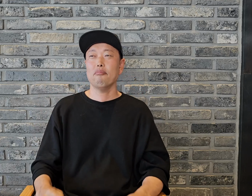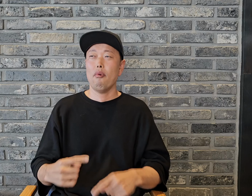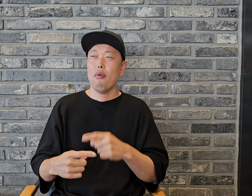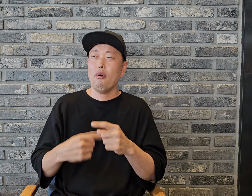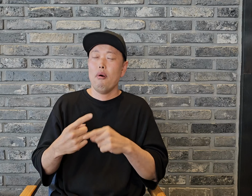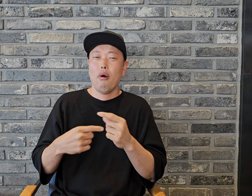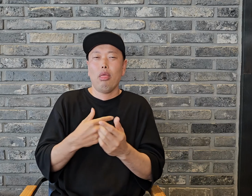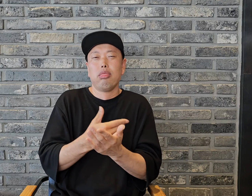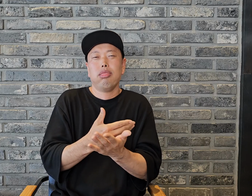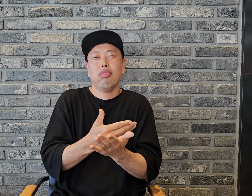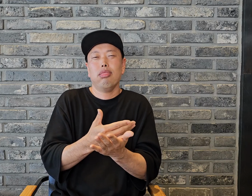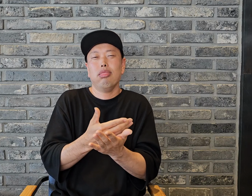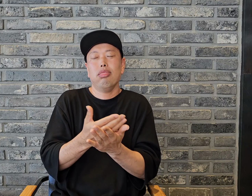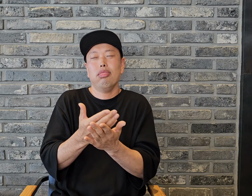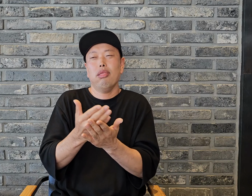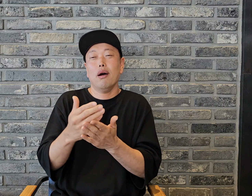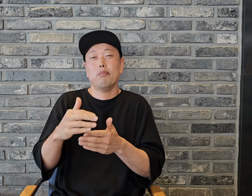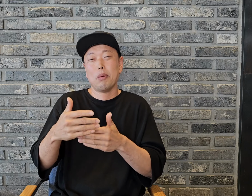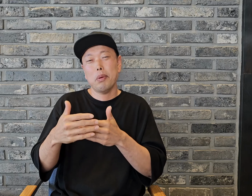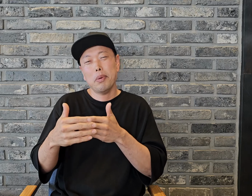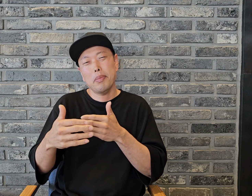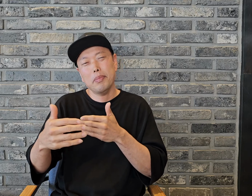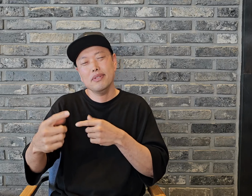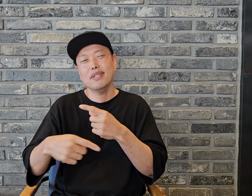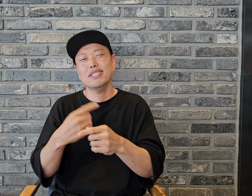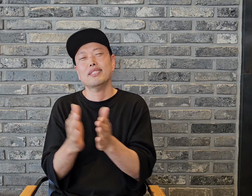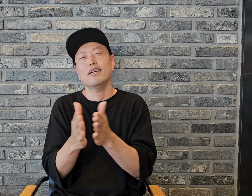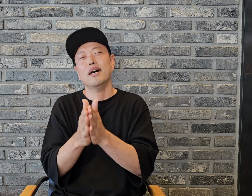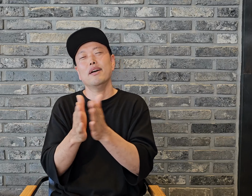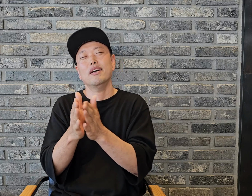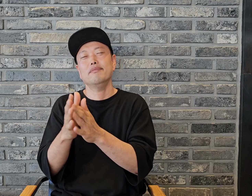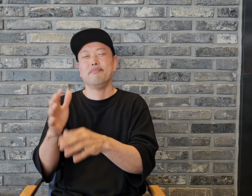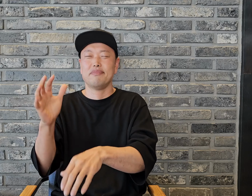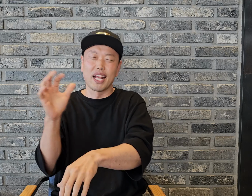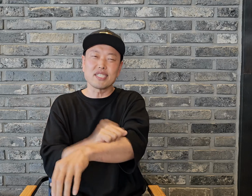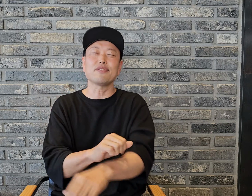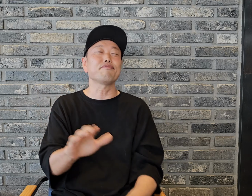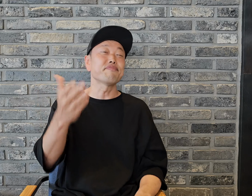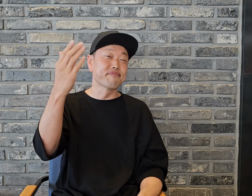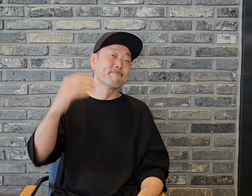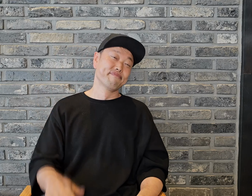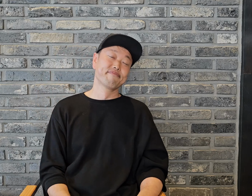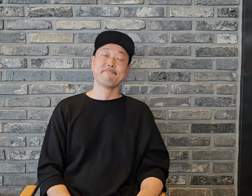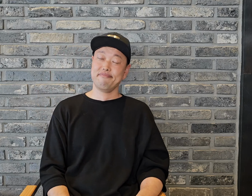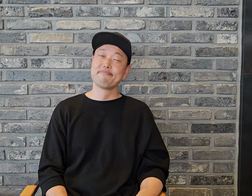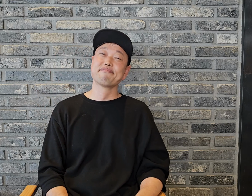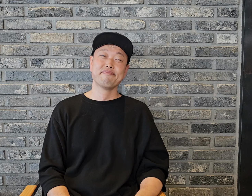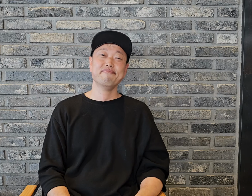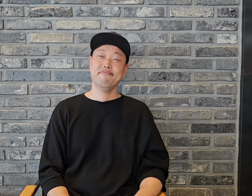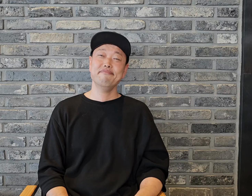(많은 사람을 만나면서) 다양한 수어를 익히게 되었고 그렇게 시간이 흐르다 보니 수어를 더 잘하게 됐어요